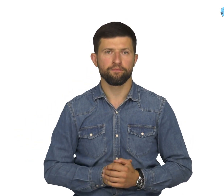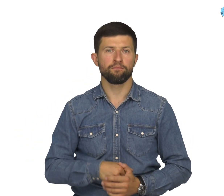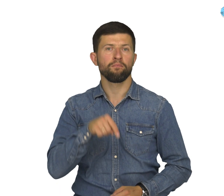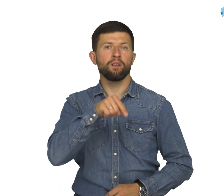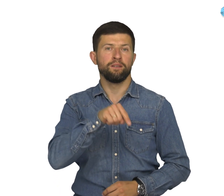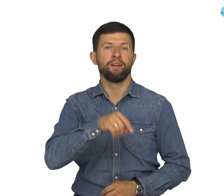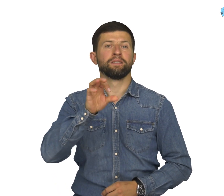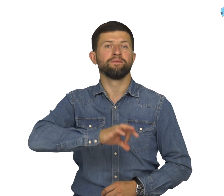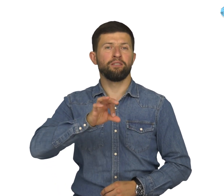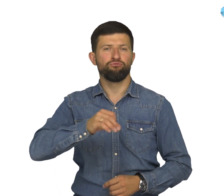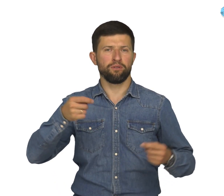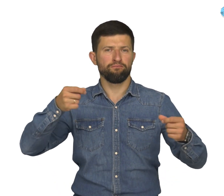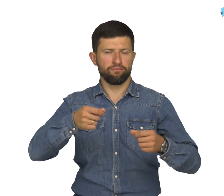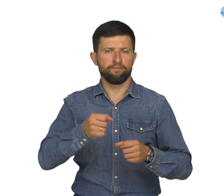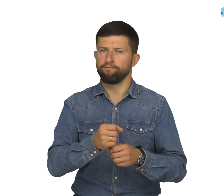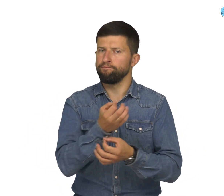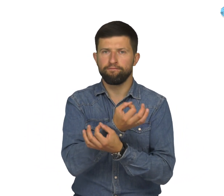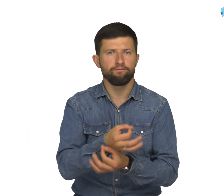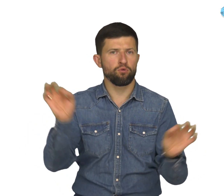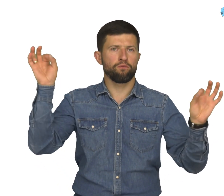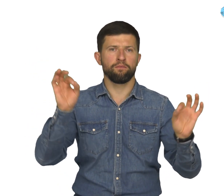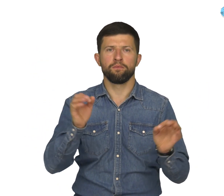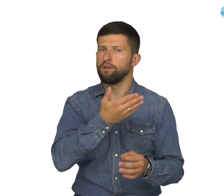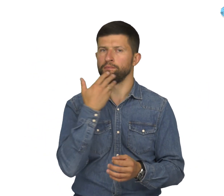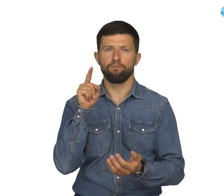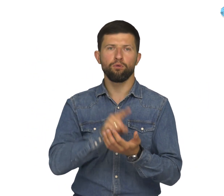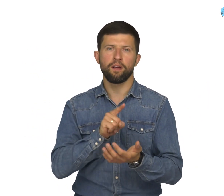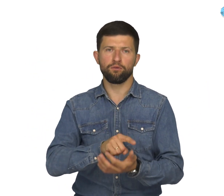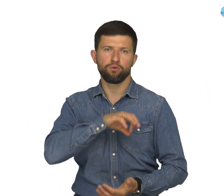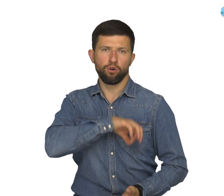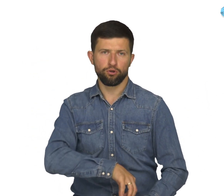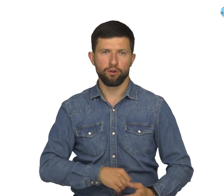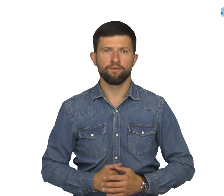Świadczenie to jest wolne od podatku dochodowego.